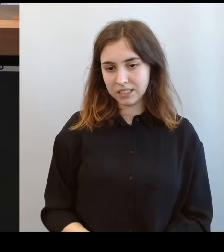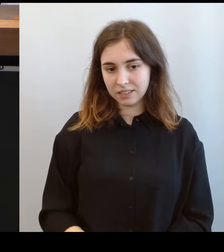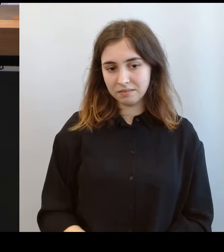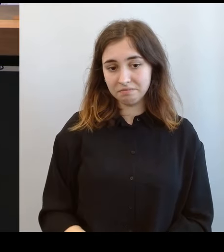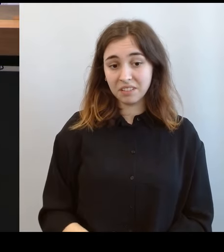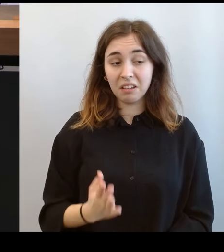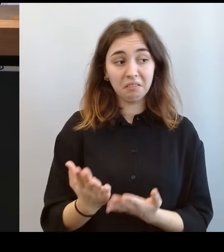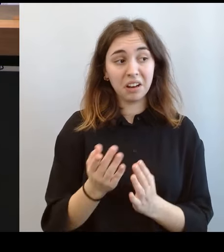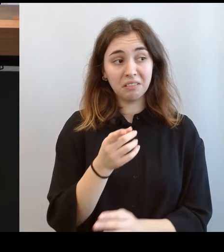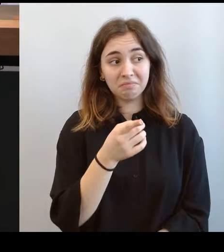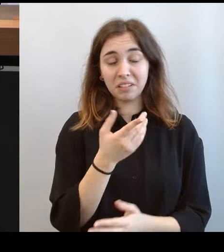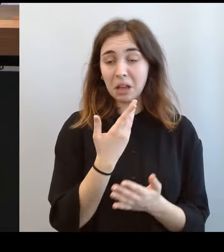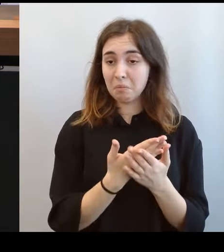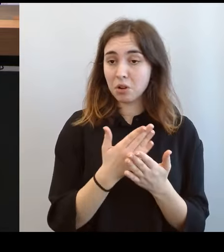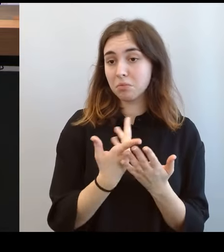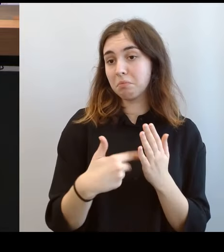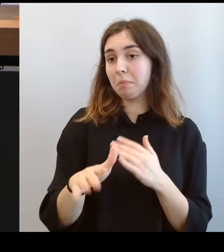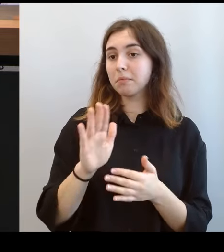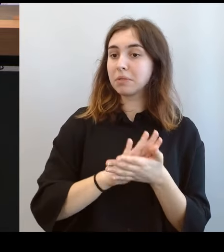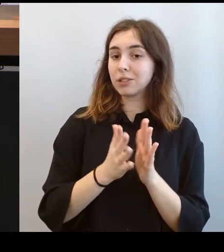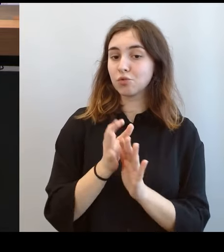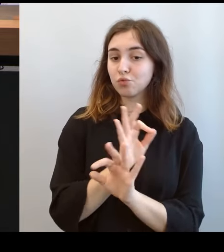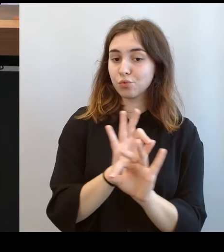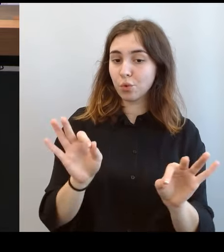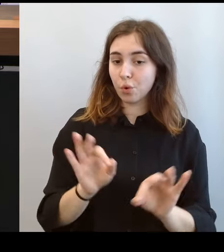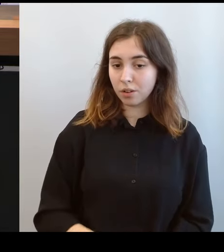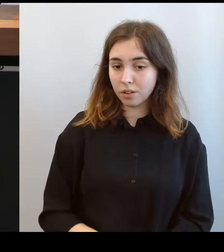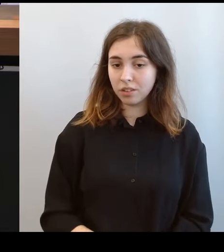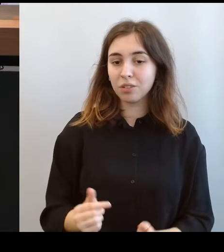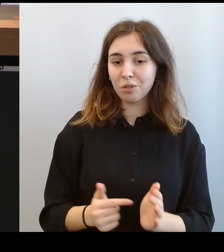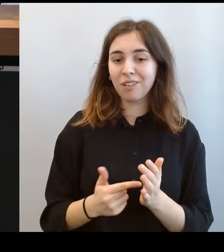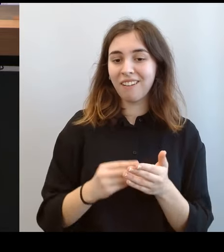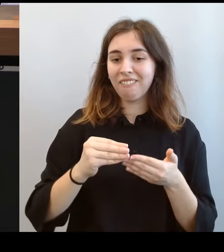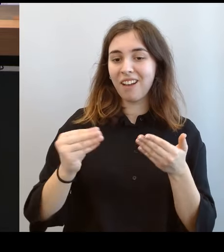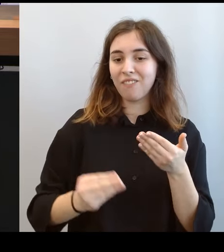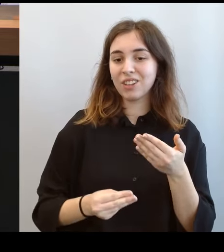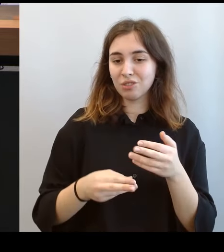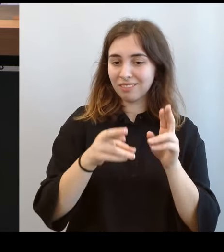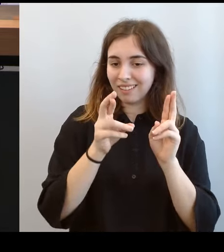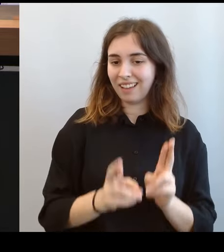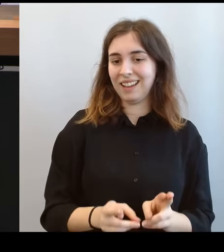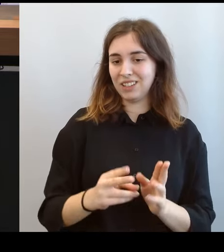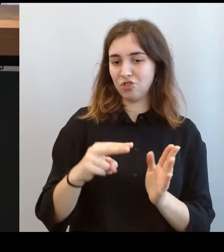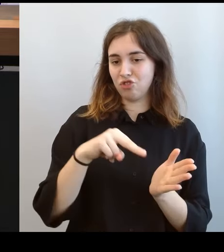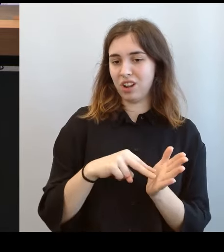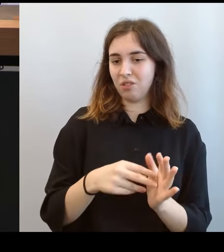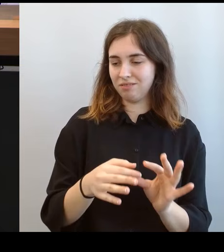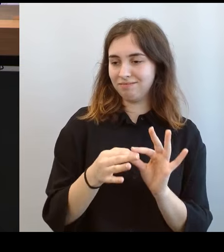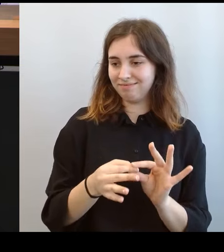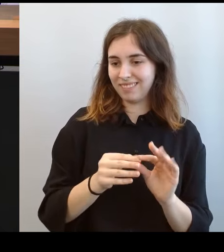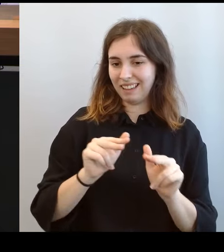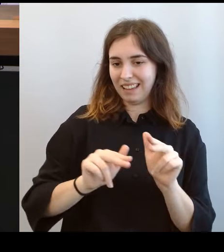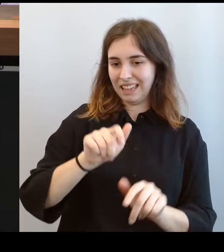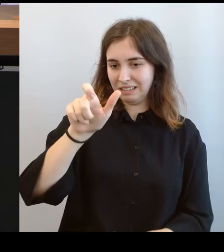warum für die alte verfassungsrechtliche Stellung des Regierenden als primus inter pares der übrigen Senatsmitglieder